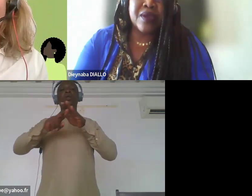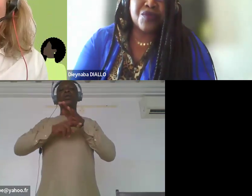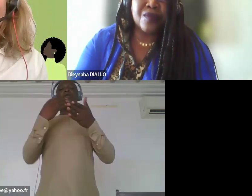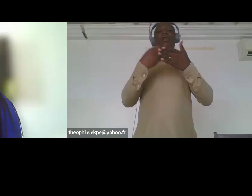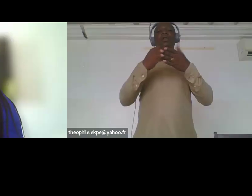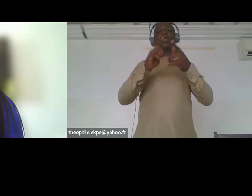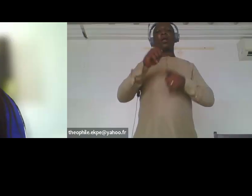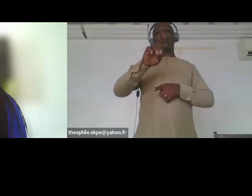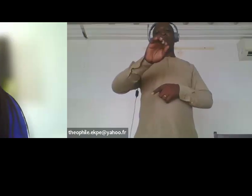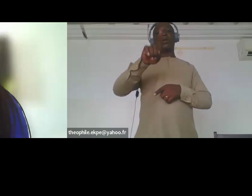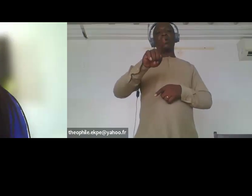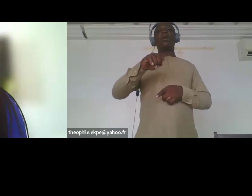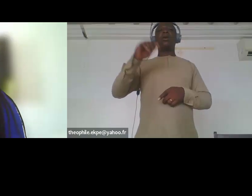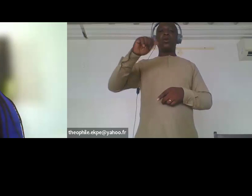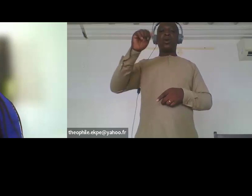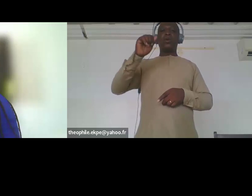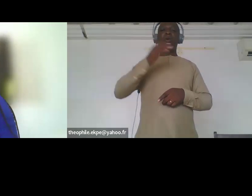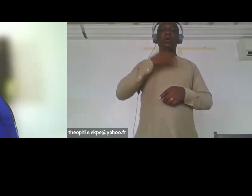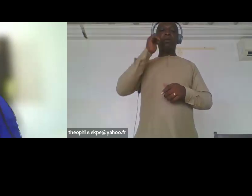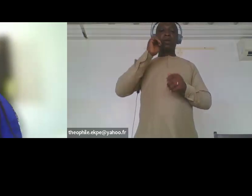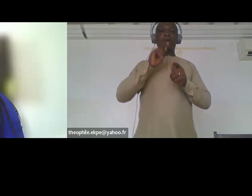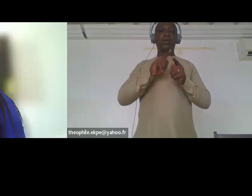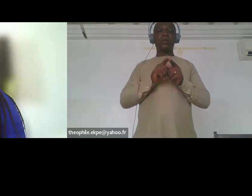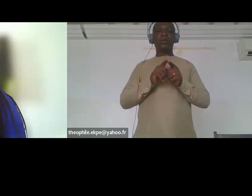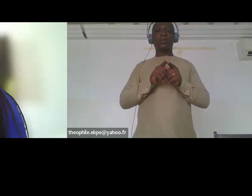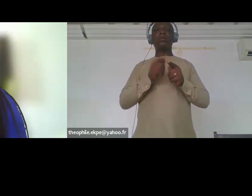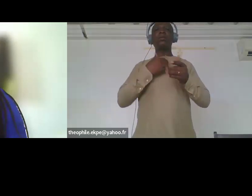bien sûr ma sœur Sophie je voudrais cité un projet misise